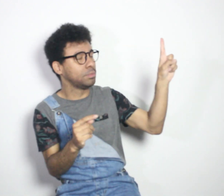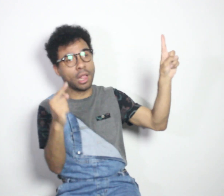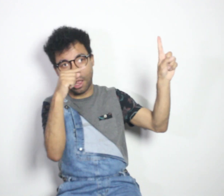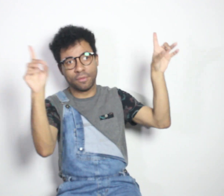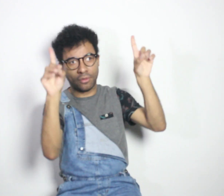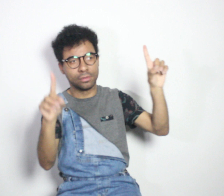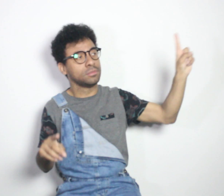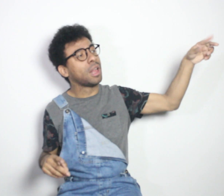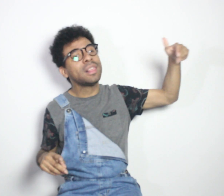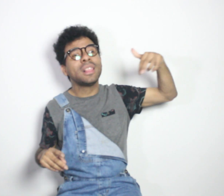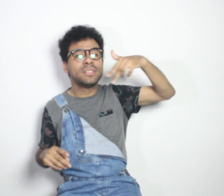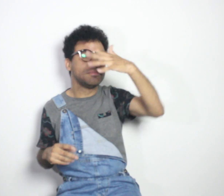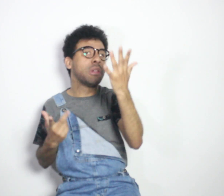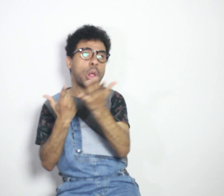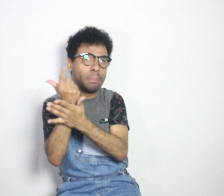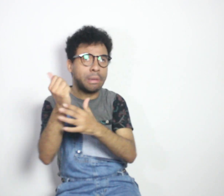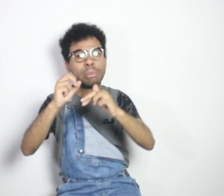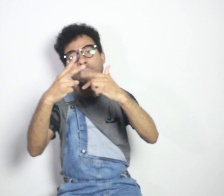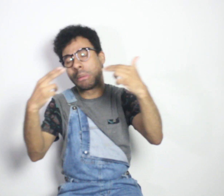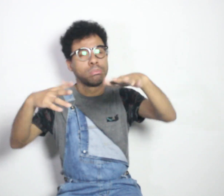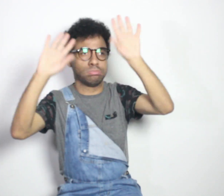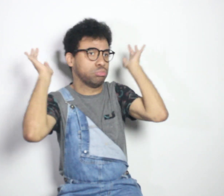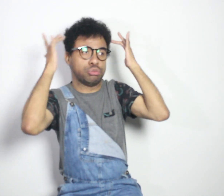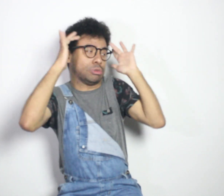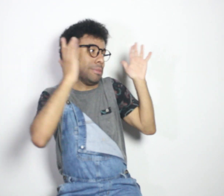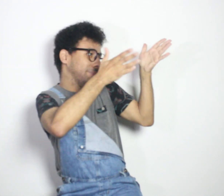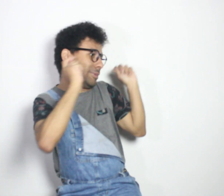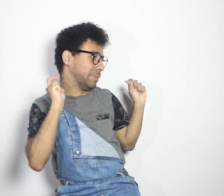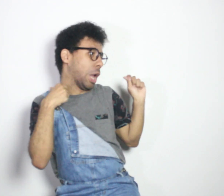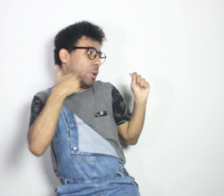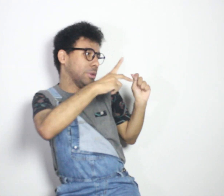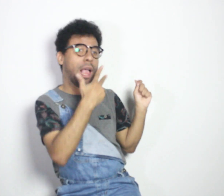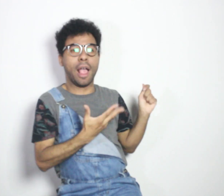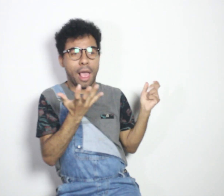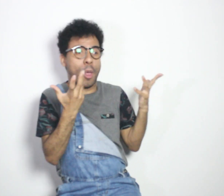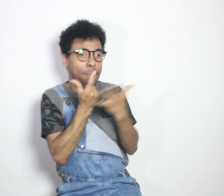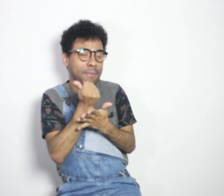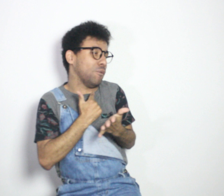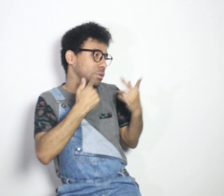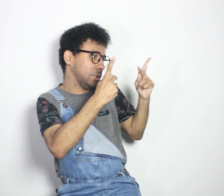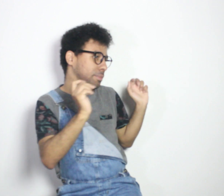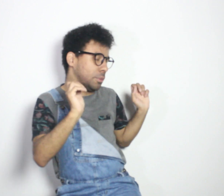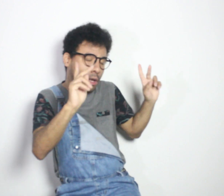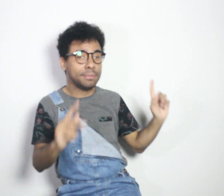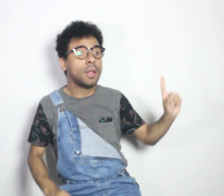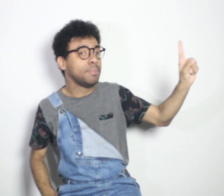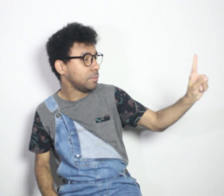Ele é deficiência , nada na rua! Ele compra coisa.. Não sei ! Ele quer vontade comprar